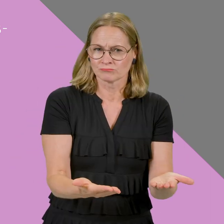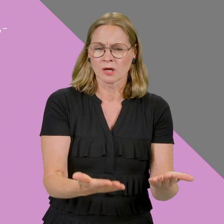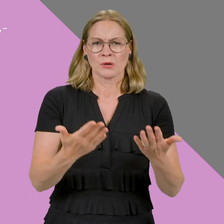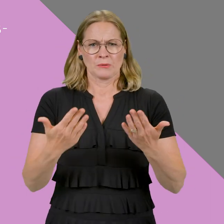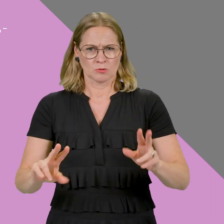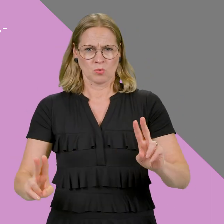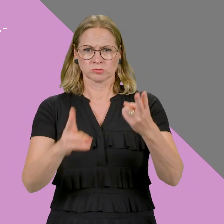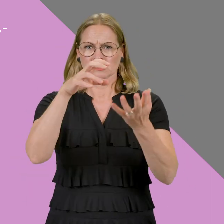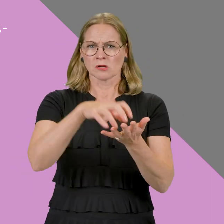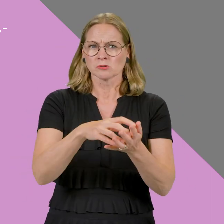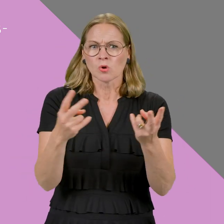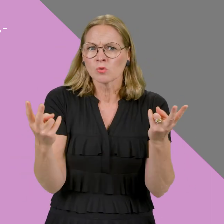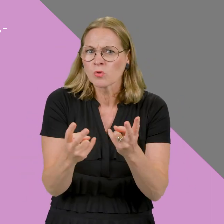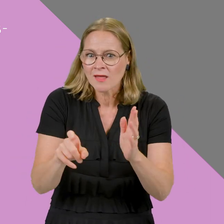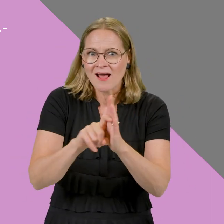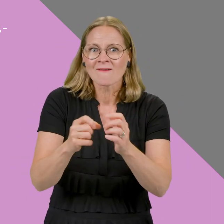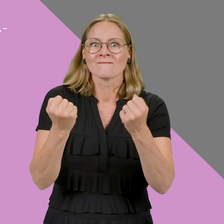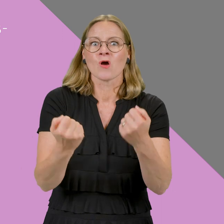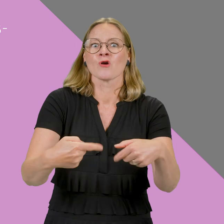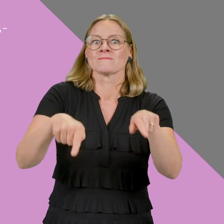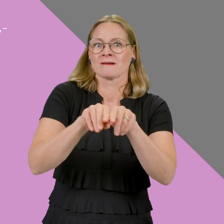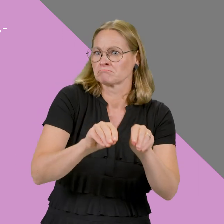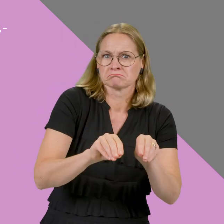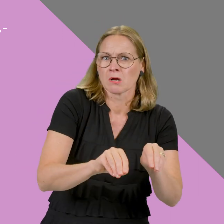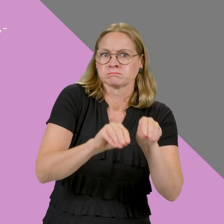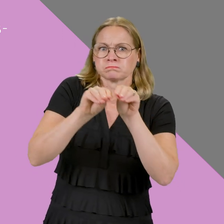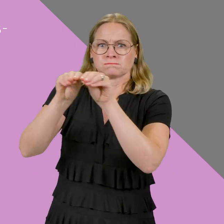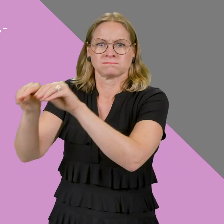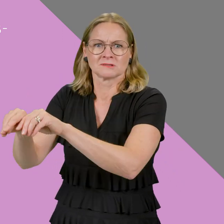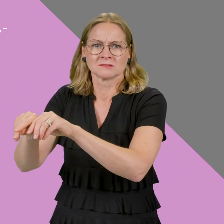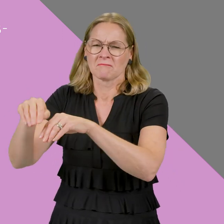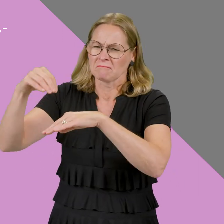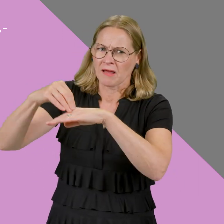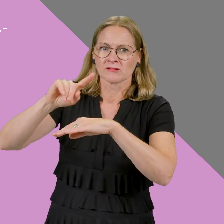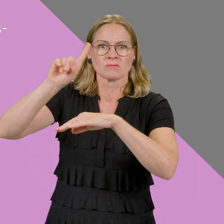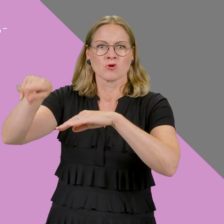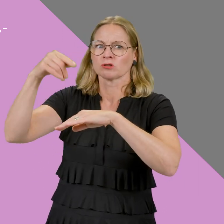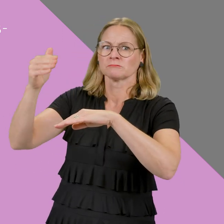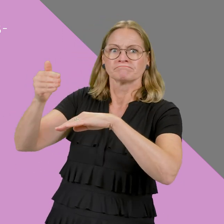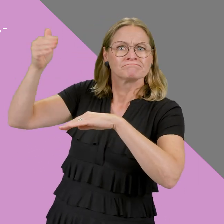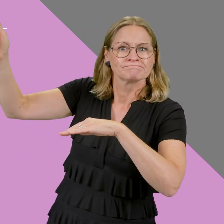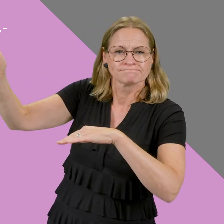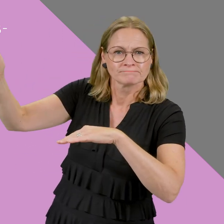Uusi hallitus on nyt kuitenkin siirtämässä lain voimaantuloa - vähintään vuodella eteenpäin.